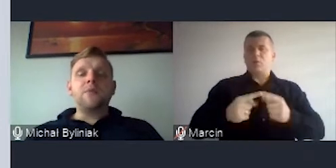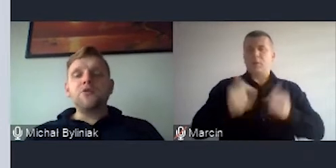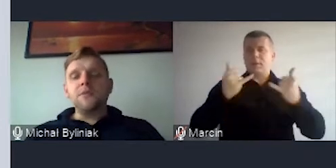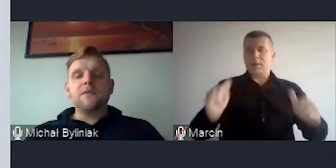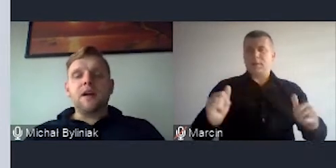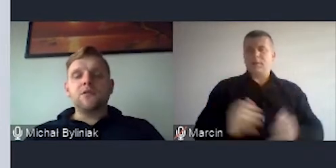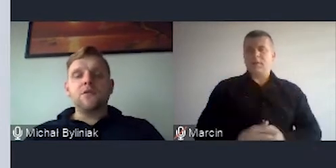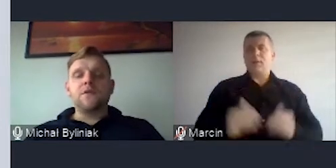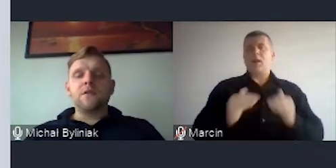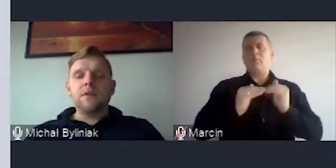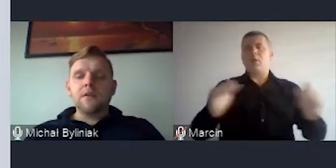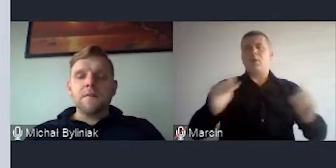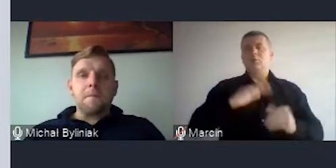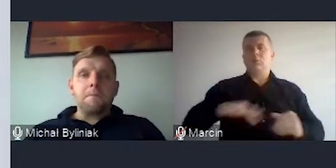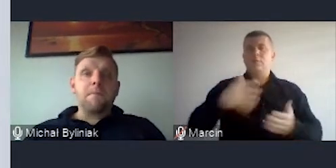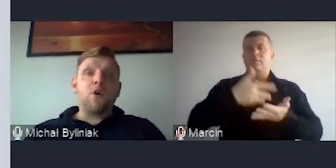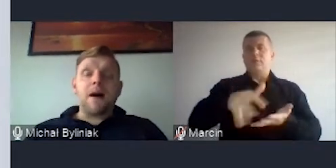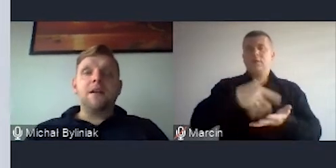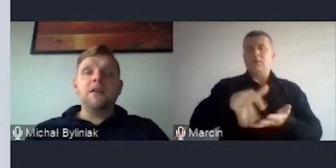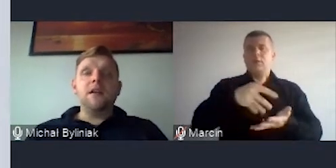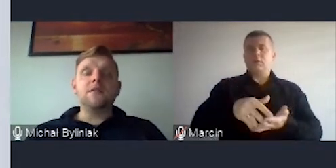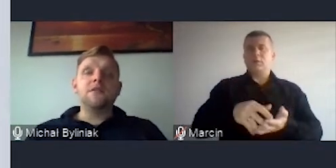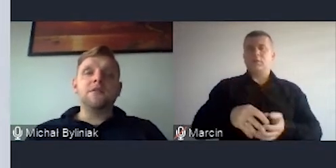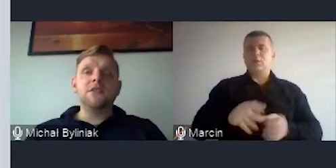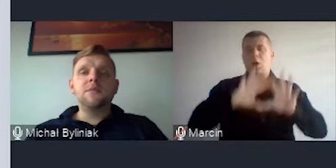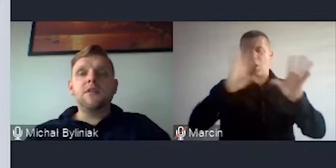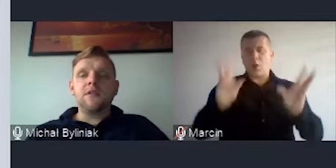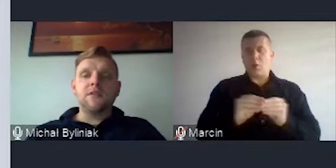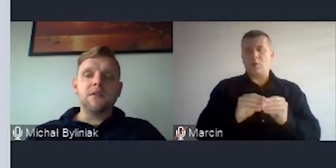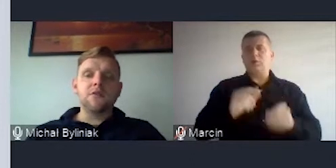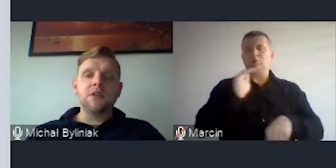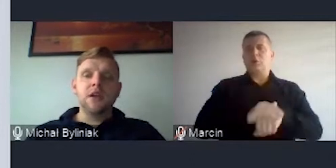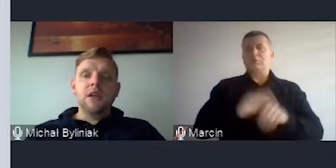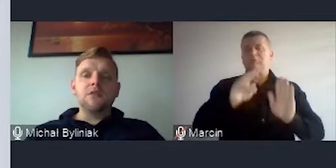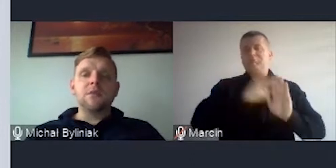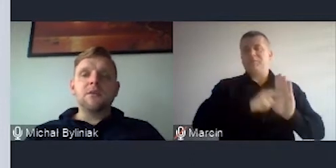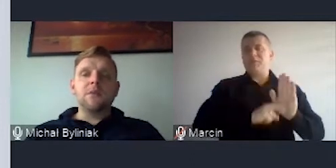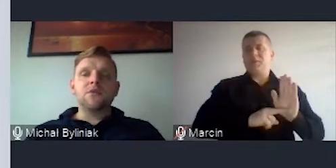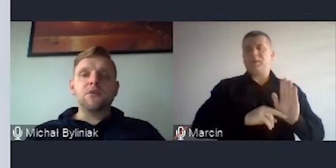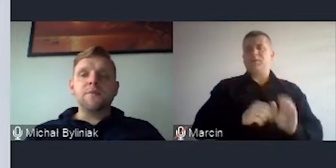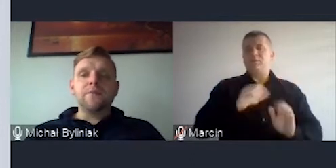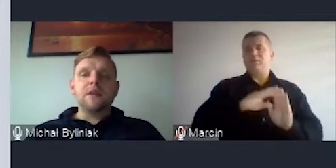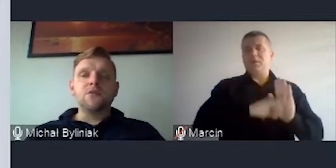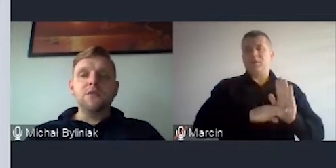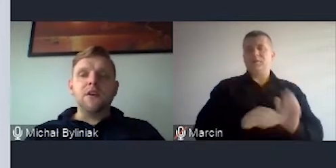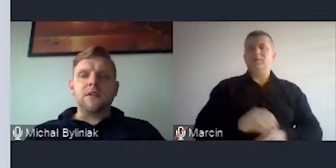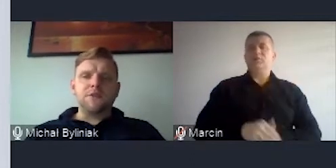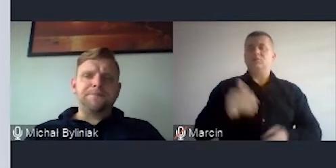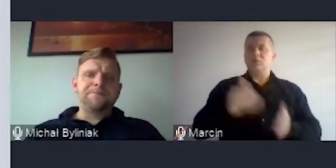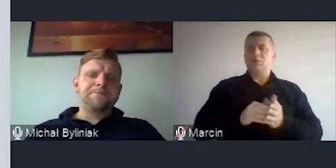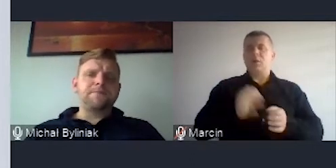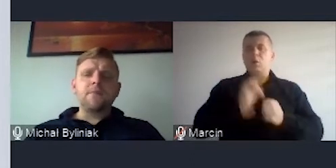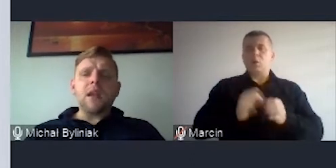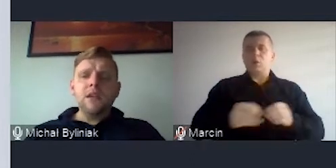a na poziomie wydatków globalnie, zgodnie z wytycznymi kwalifikowalności, to trzeba to po prostu zunifikować.